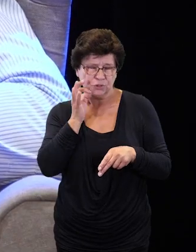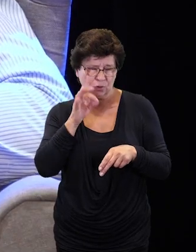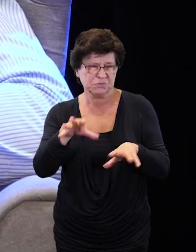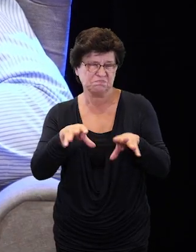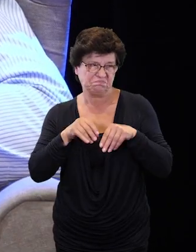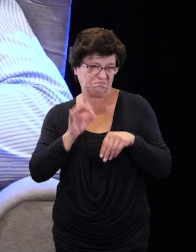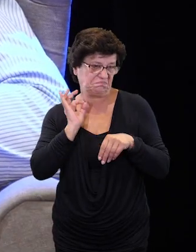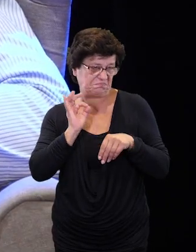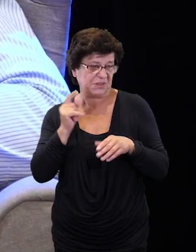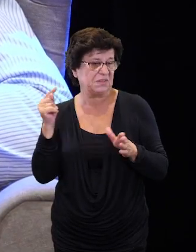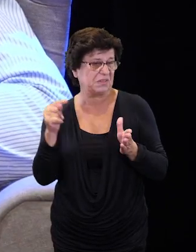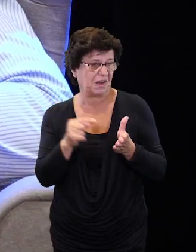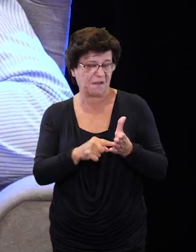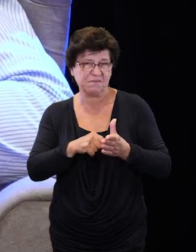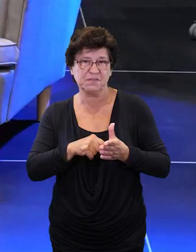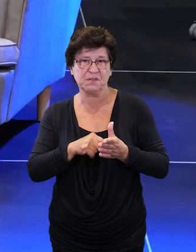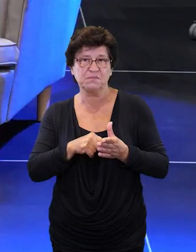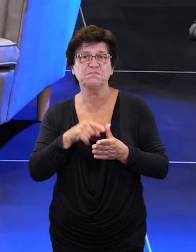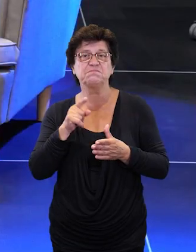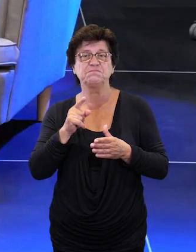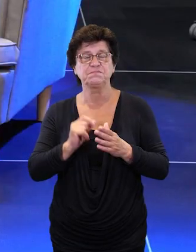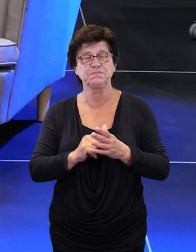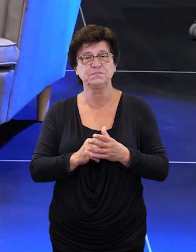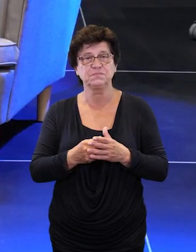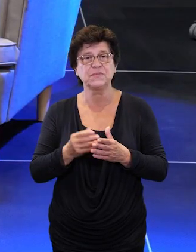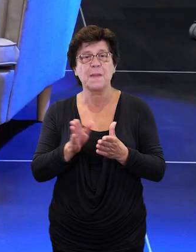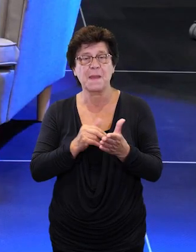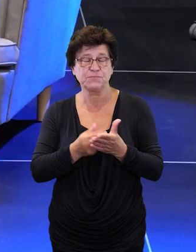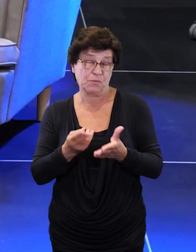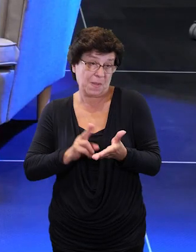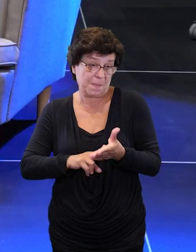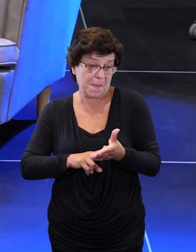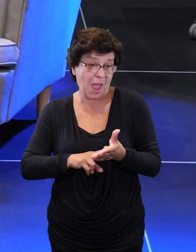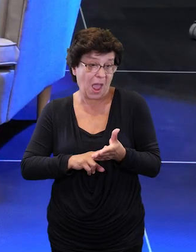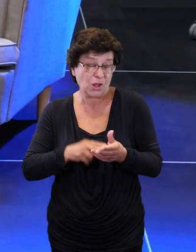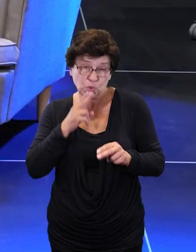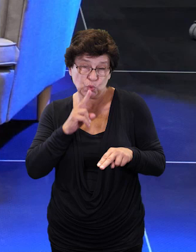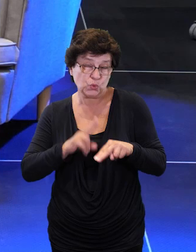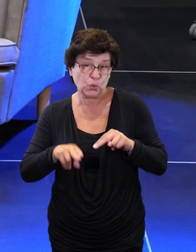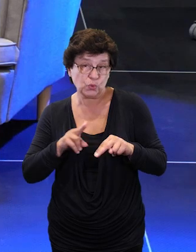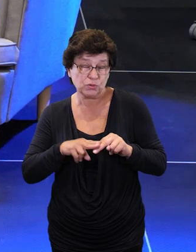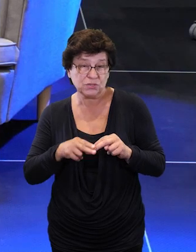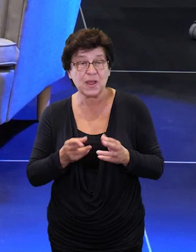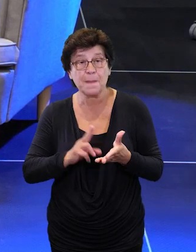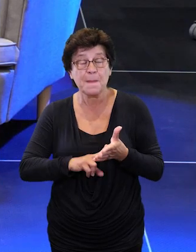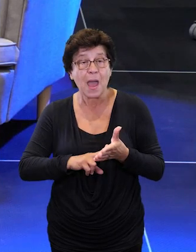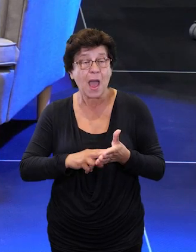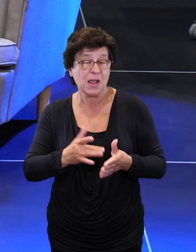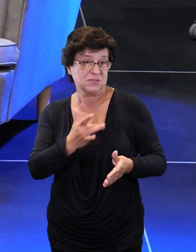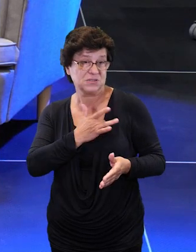Czyli trafił na... - Tak, to był lek na cukrzycę. Bardzo fajnie działający. I na niewydolność serca, teraz już można powiedzieć.